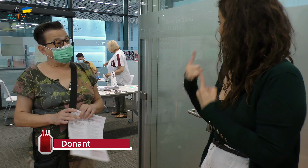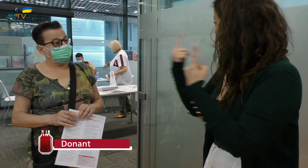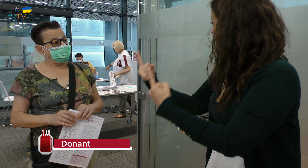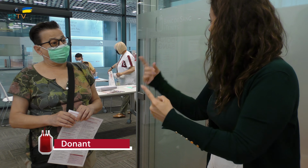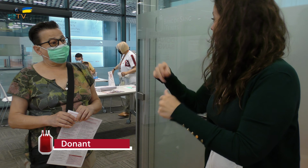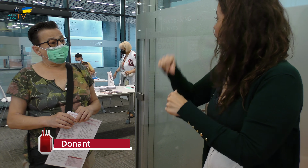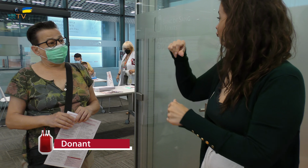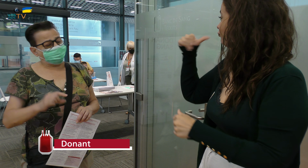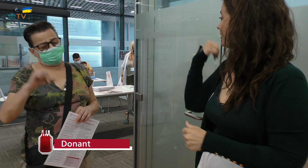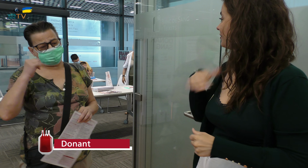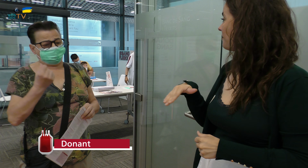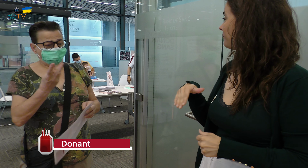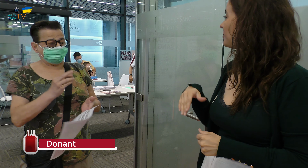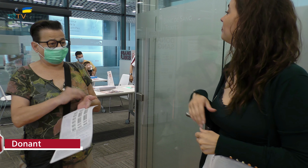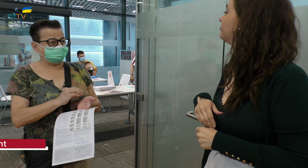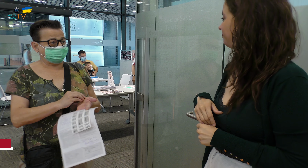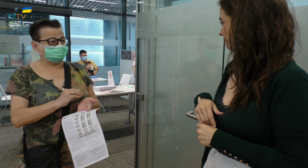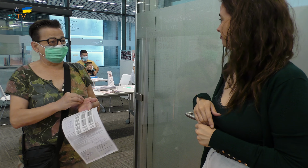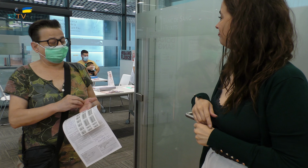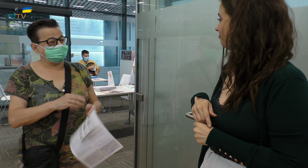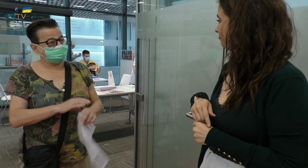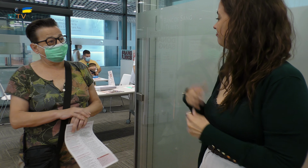És el primer cop? - No, ja he donat en anteriors ocasions.